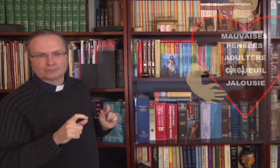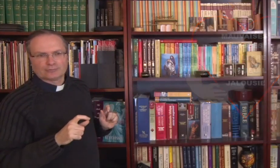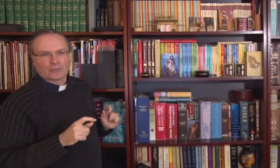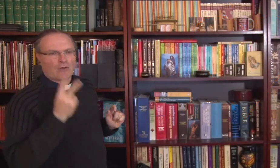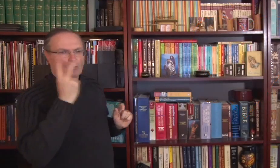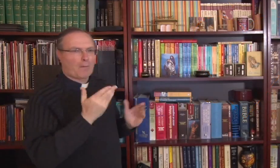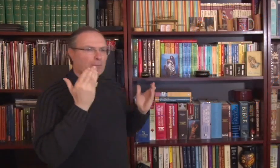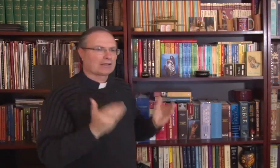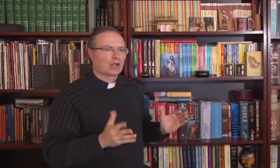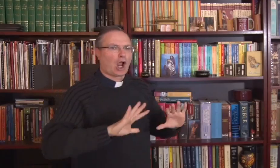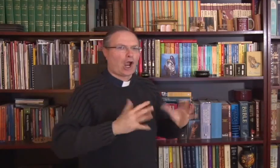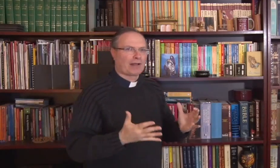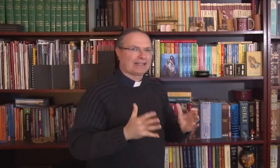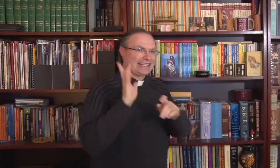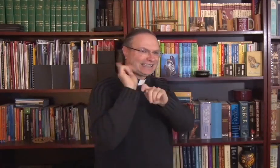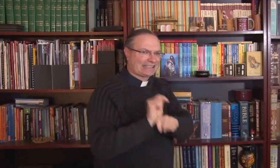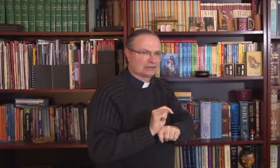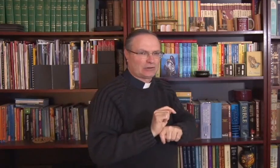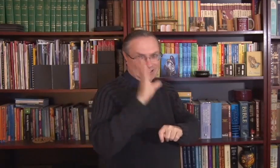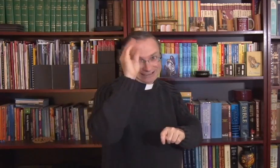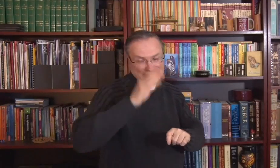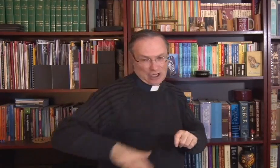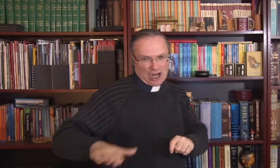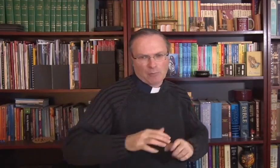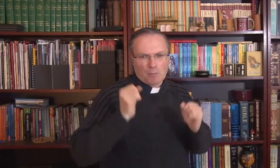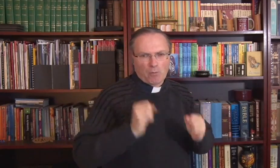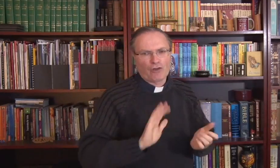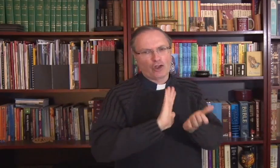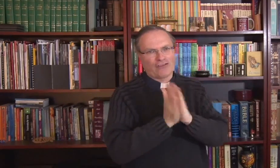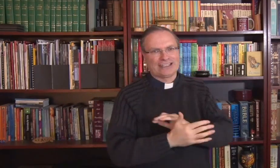Voyons maintenant comment les traditions des hommes peuvent devenir